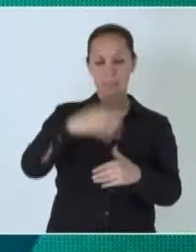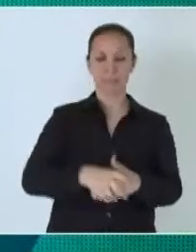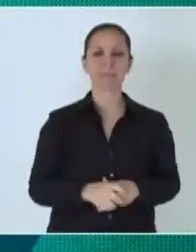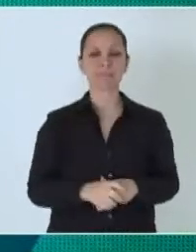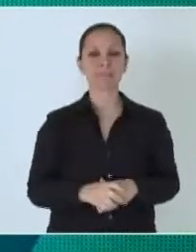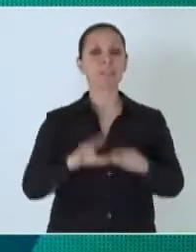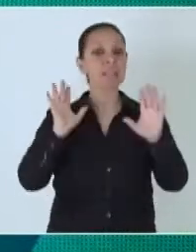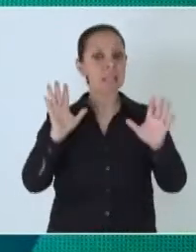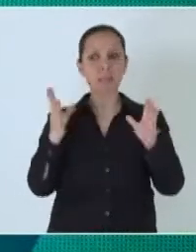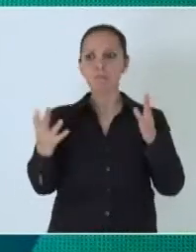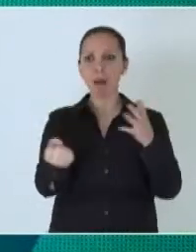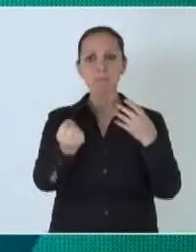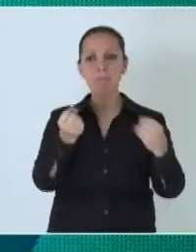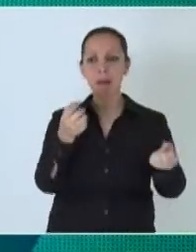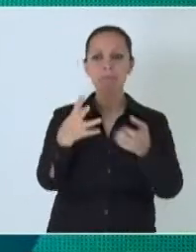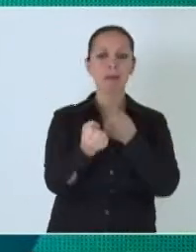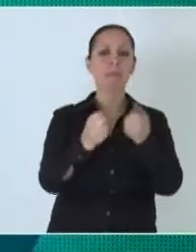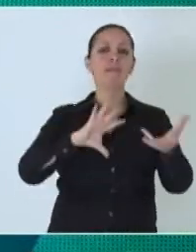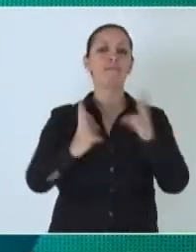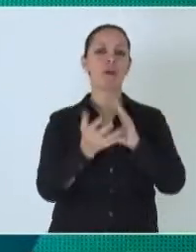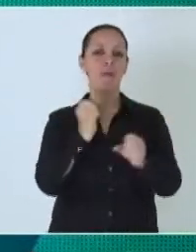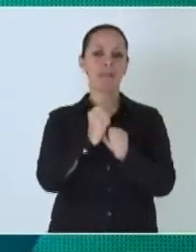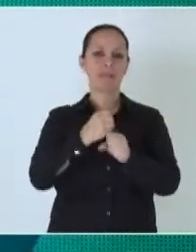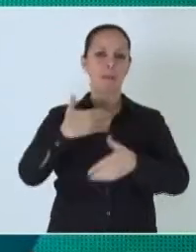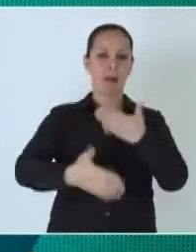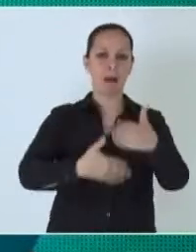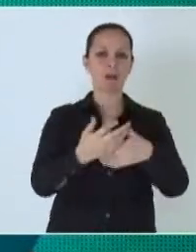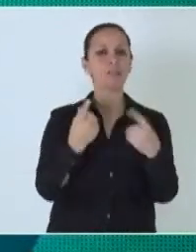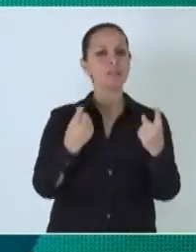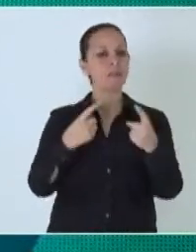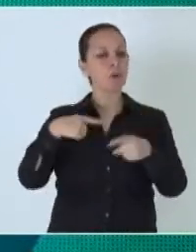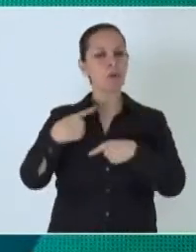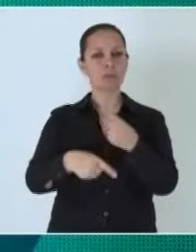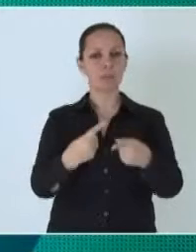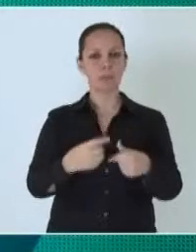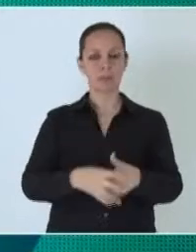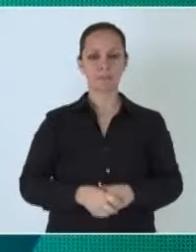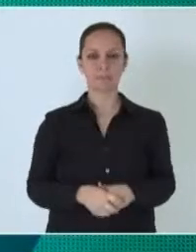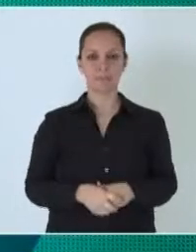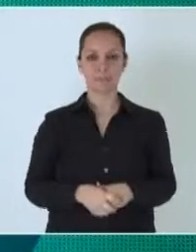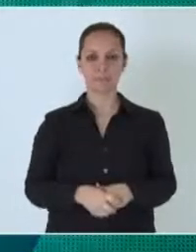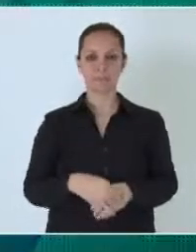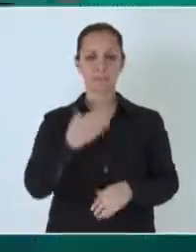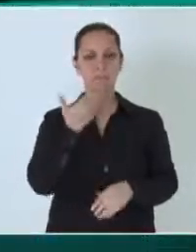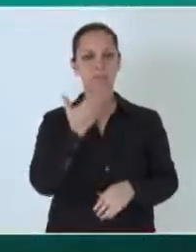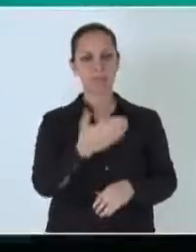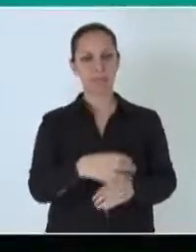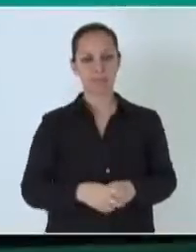LOGRAMOS CONSEGUIR PARA LOS VECINOS DE LA COMUNA CUATRO UN 20% DE LA VIVIENDA QUE CONSTRUYóÓ CRISTINA FERNáÁNDEZ . ASíÍ VENIMOS TRABAJANDO